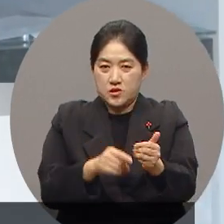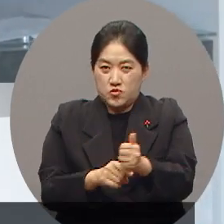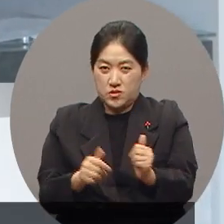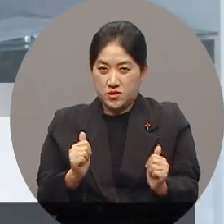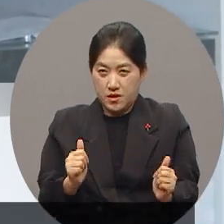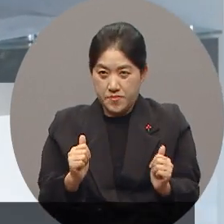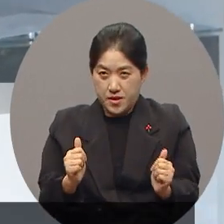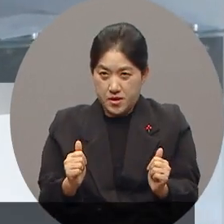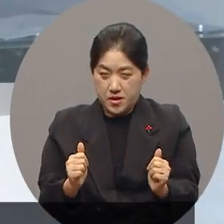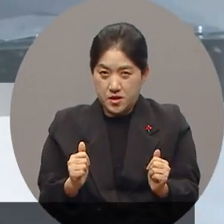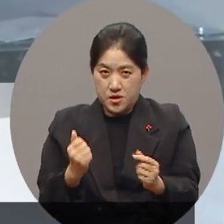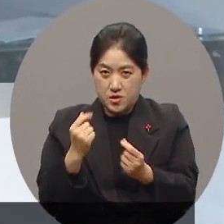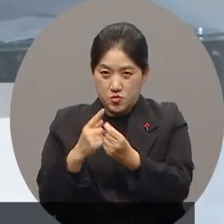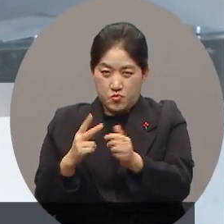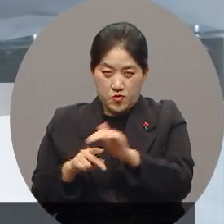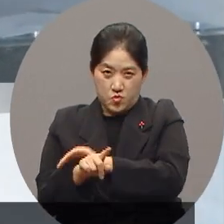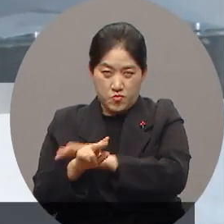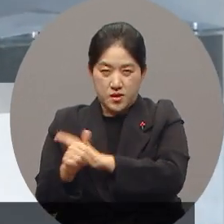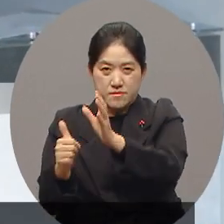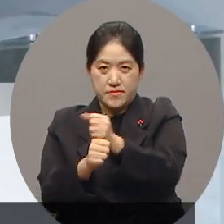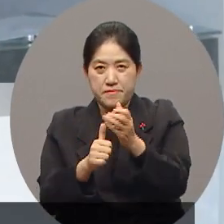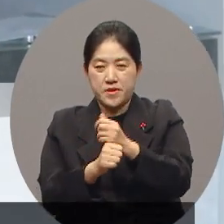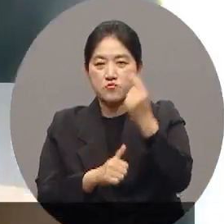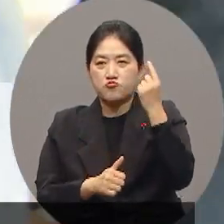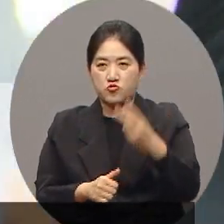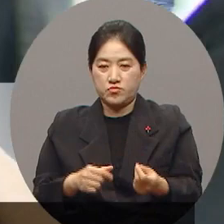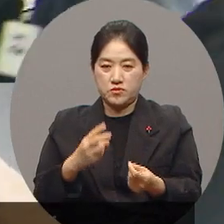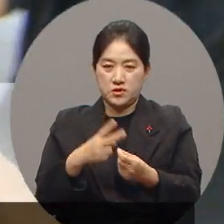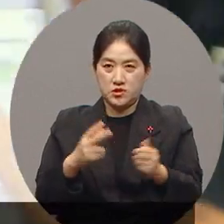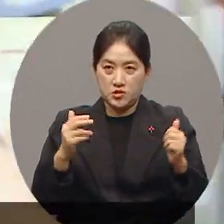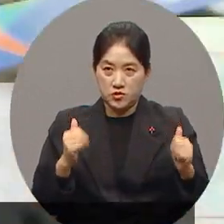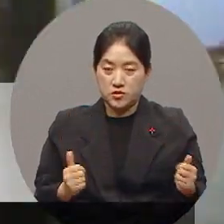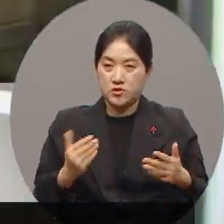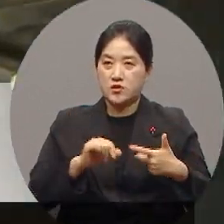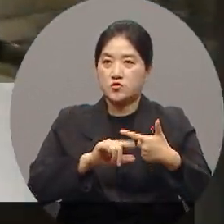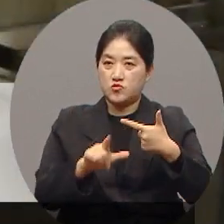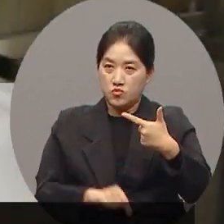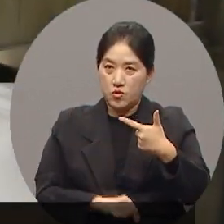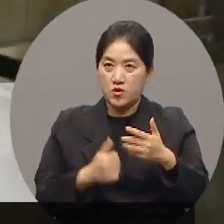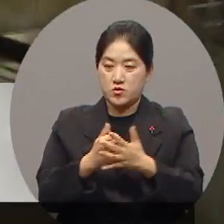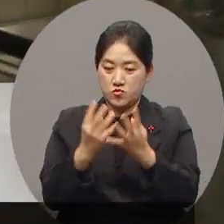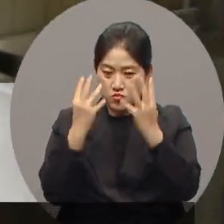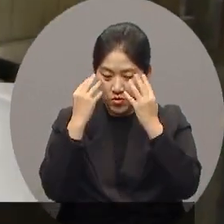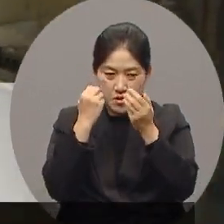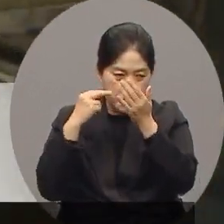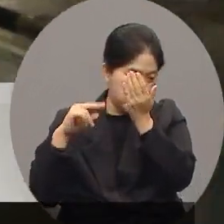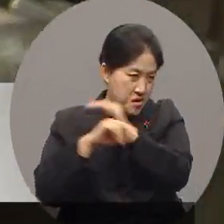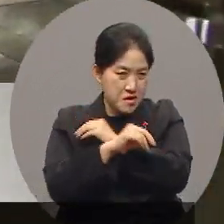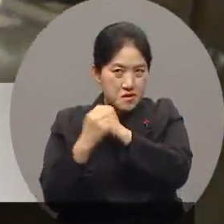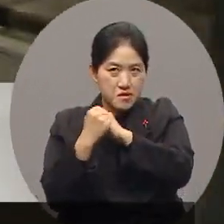김 전 회장은 지난 2019년 라임 운용 환매중단 사태 이후 수사와 재판 과정에서 두 차례 도주해 붙잡혔고 항소심 재판 중이던 지난 6월에도 구치소에서 탈옥을 한 시도를